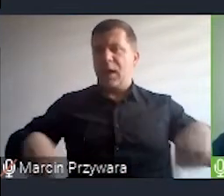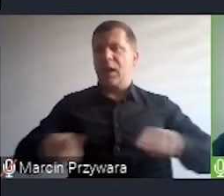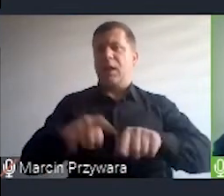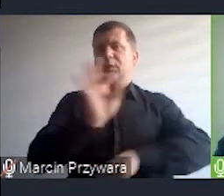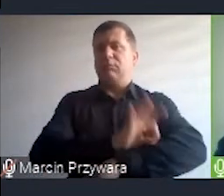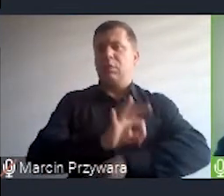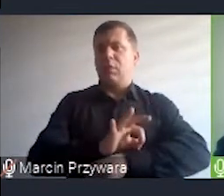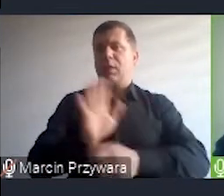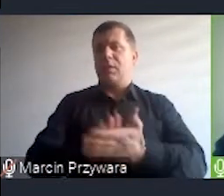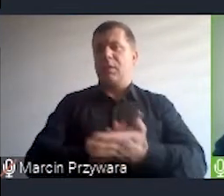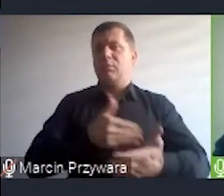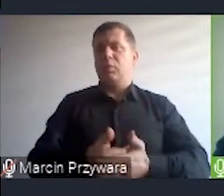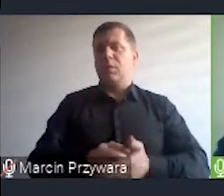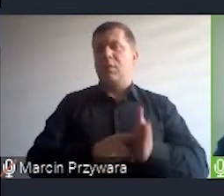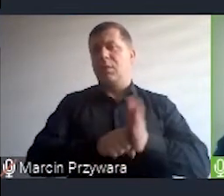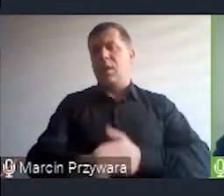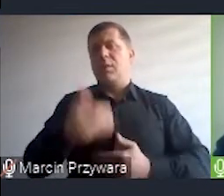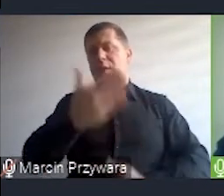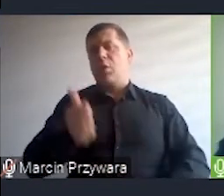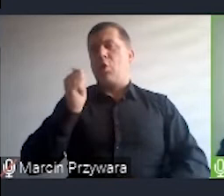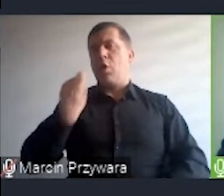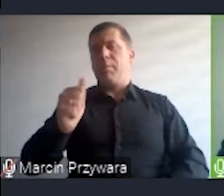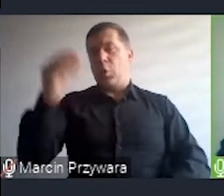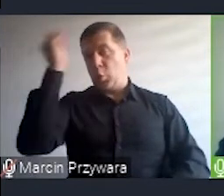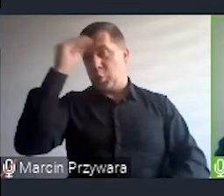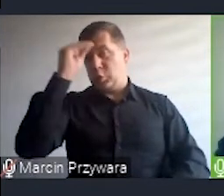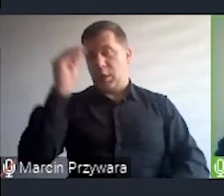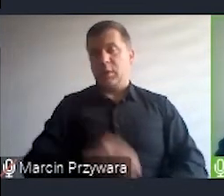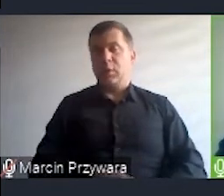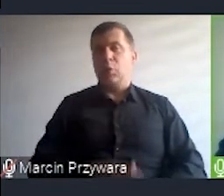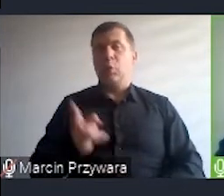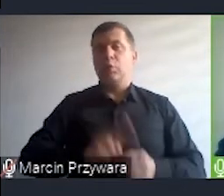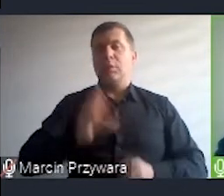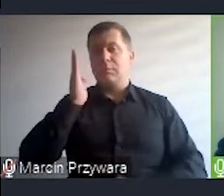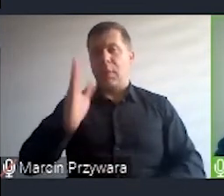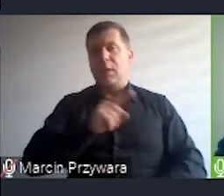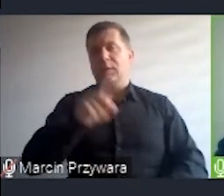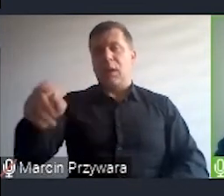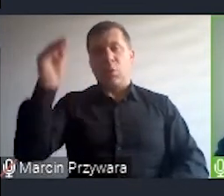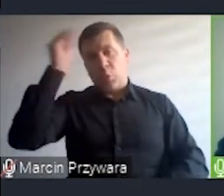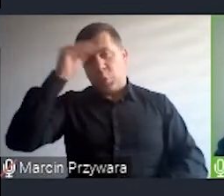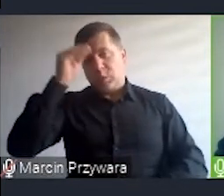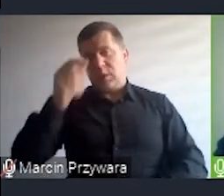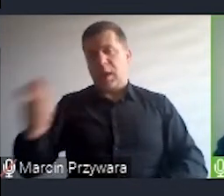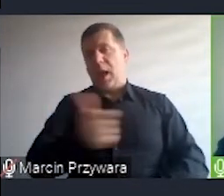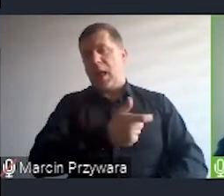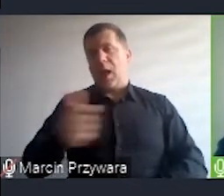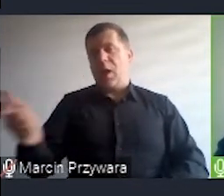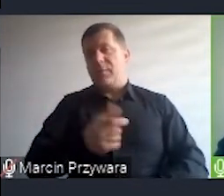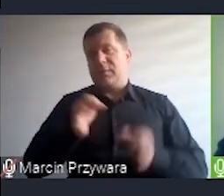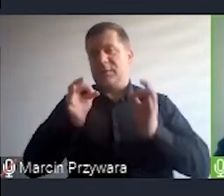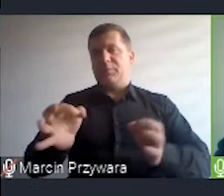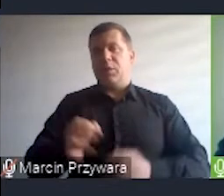na przykład na rzecz kompetencji uczniów, którzy będą się tam uczyć lakierować karoserię.